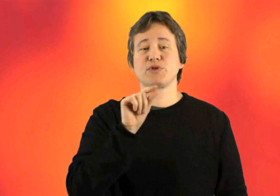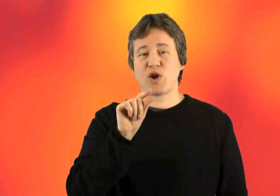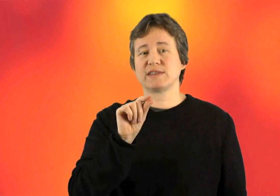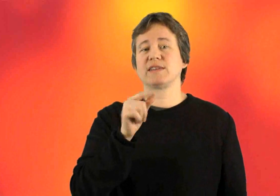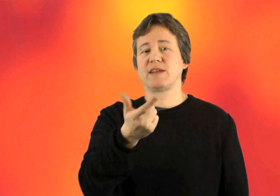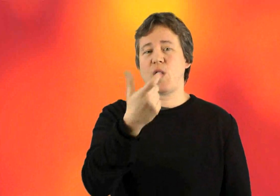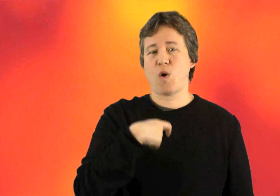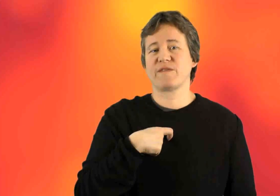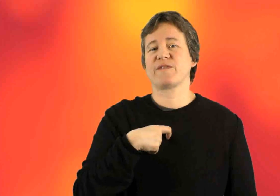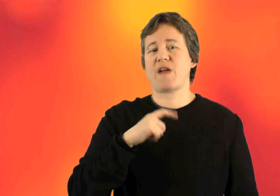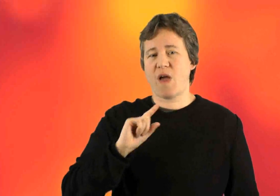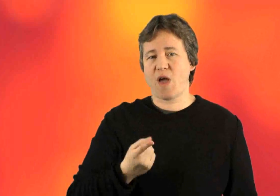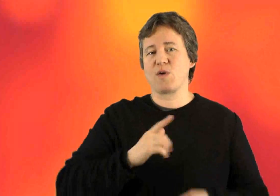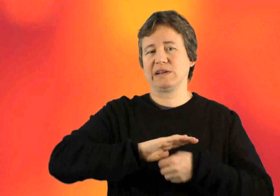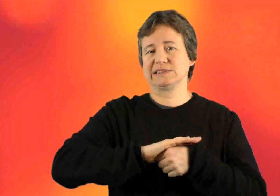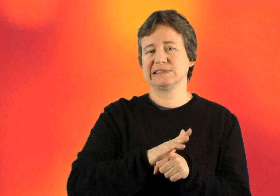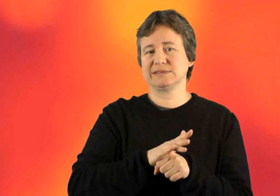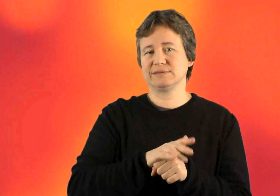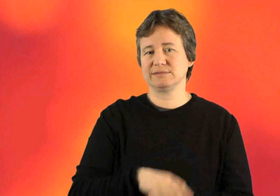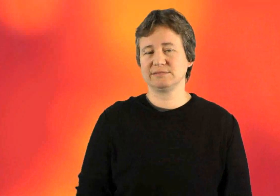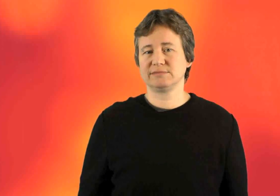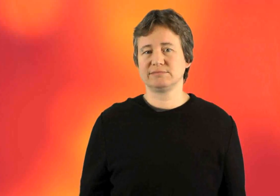Das bedeutet, ihr habt mich (Jesus) auch unterdrückt